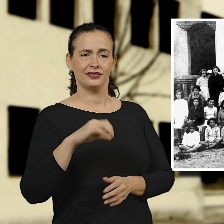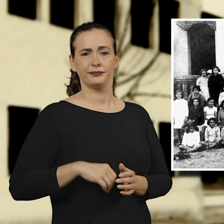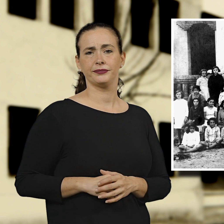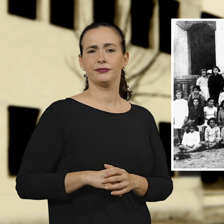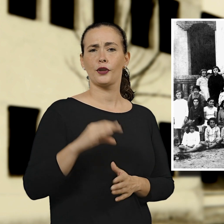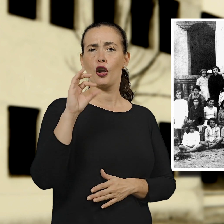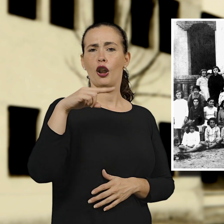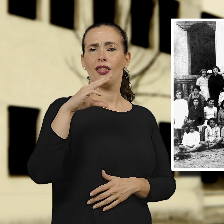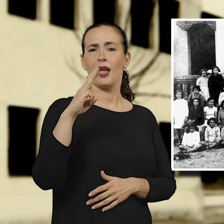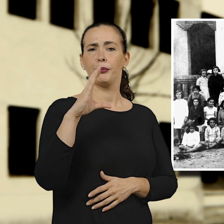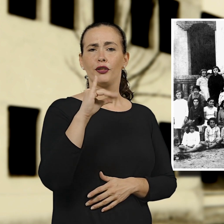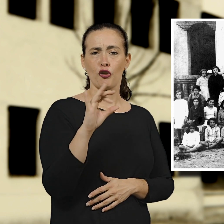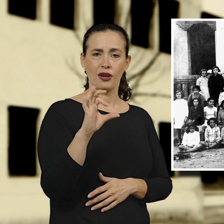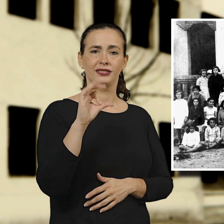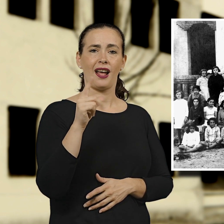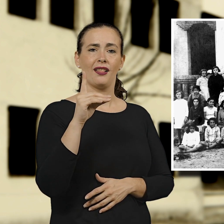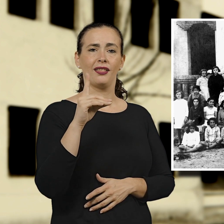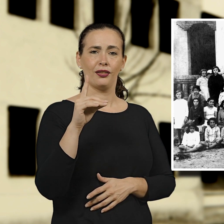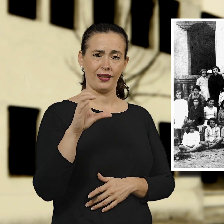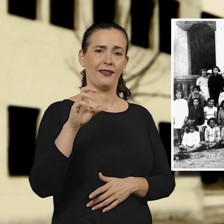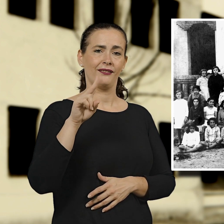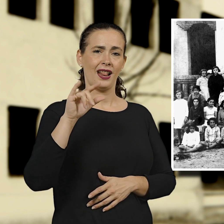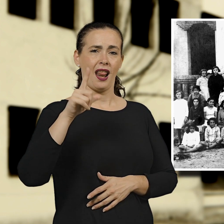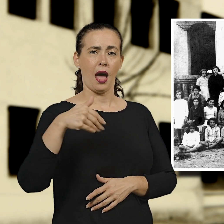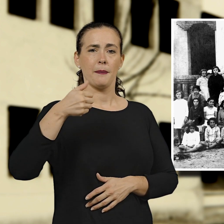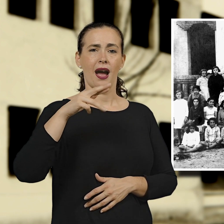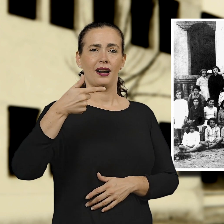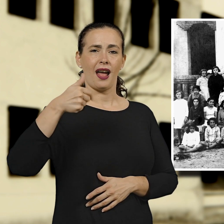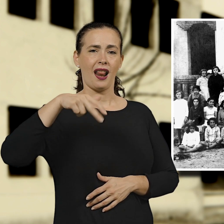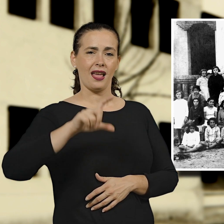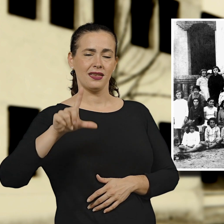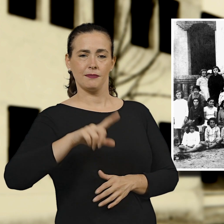Concepció Soldevila Marganell